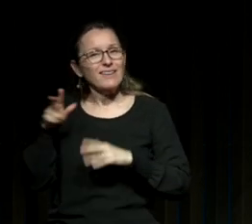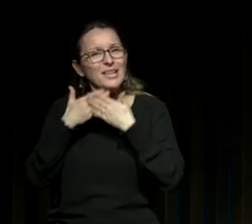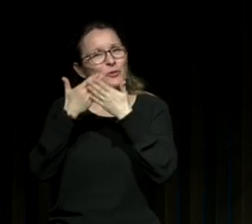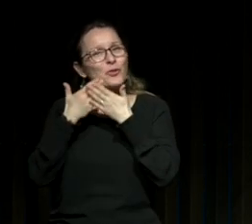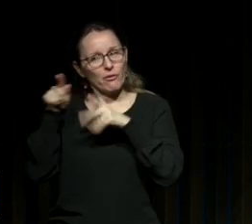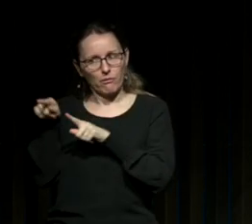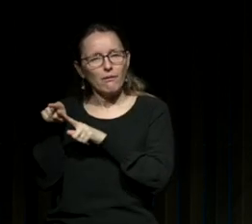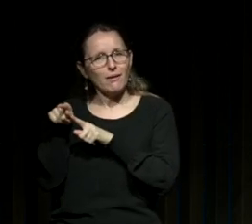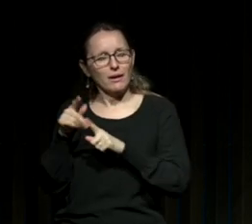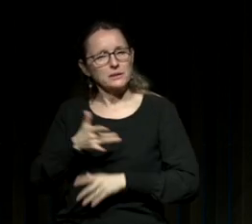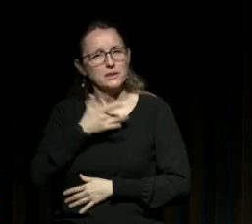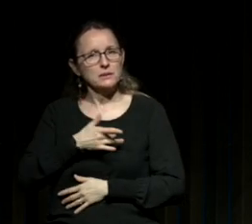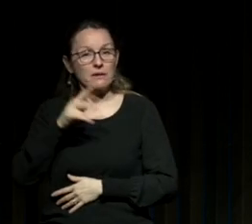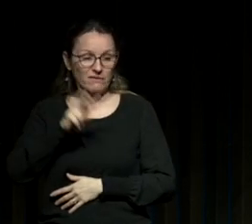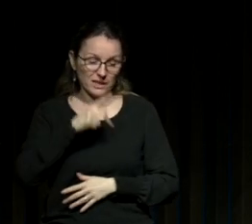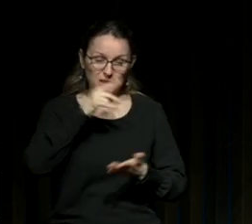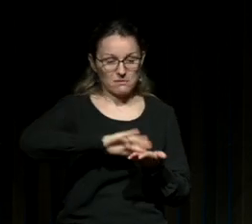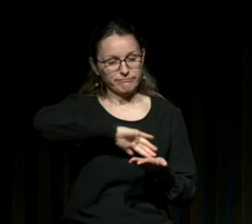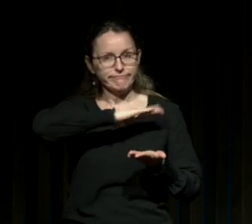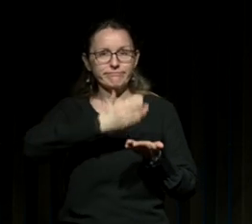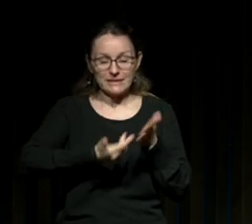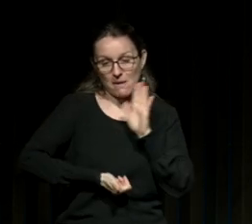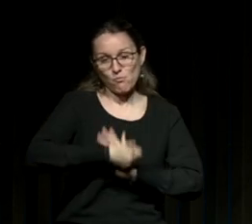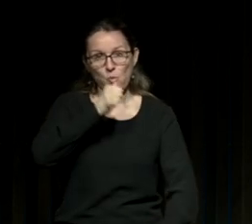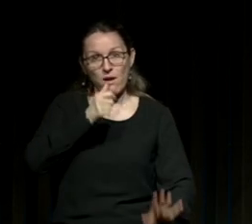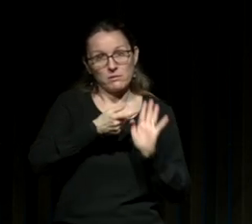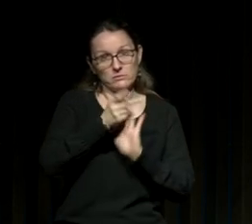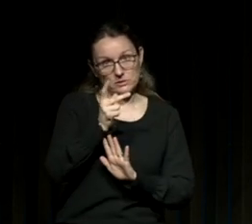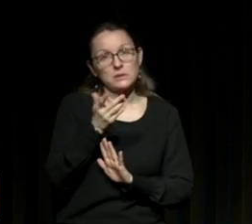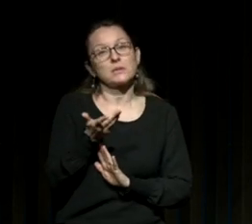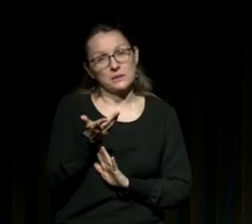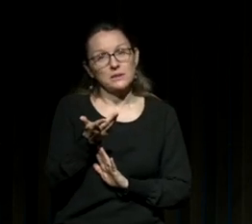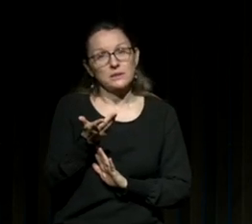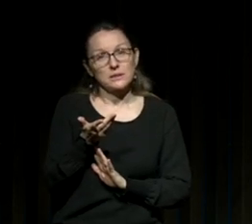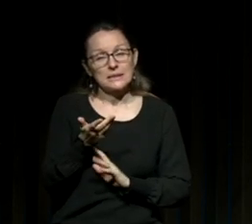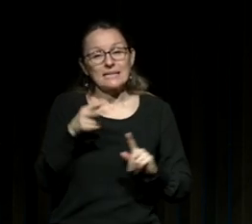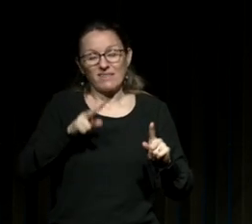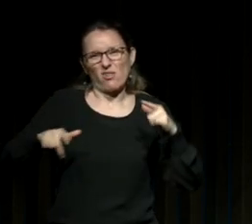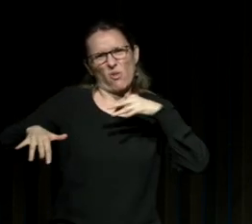les portions augmente les quantités consommées augmente on vit dans un environnement obésogène